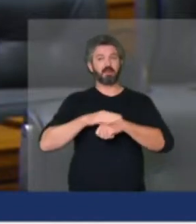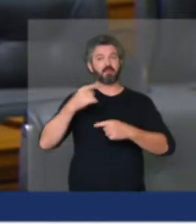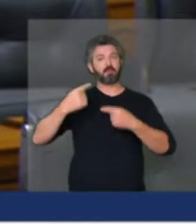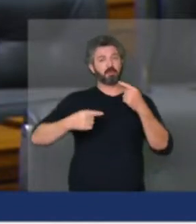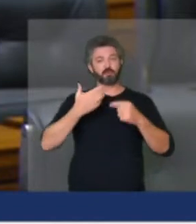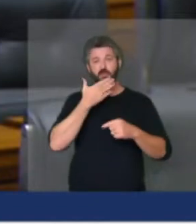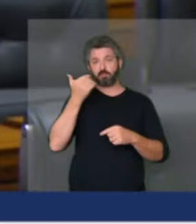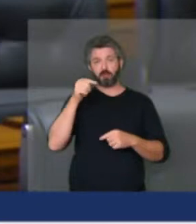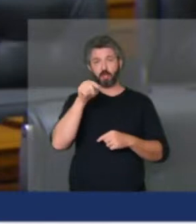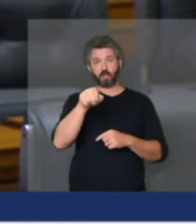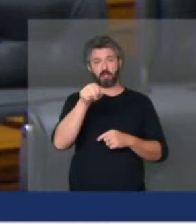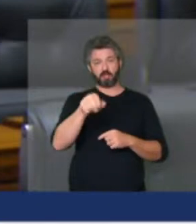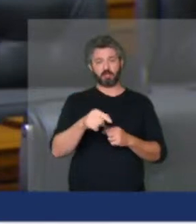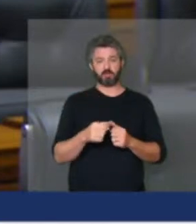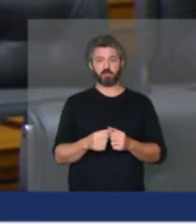MAS QUE HÁ TEMPO PARA FAZER UMA DISCUSSÃO MELHOR PARA QUE